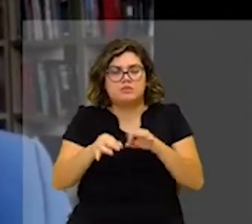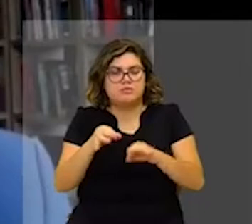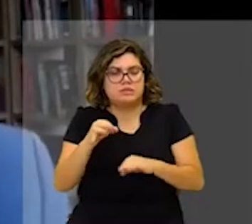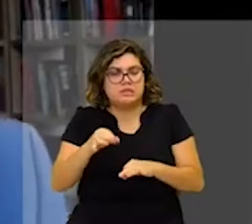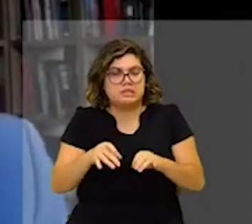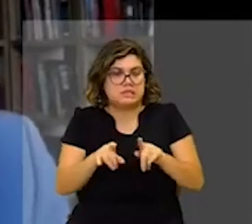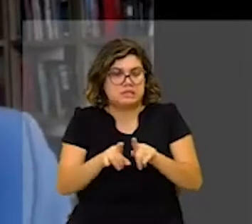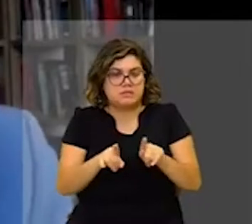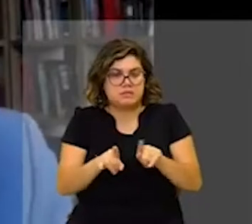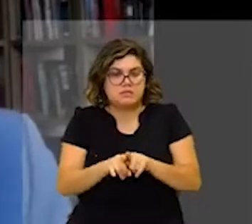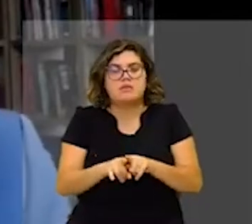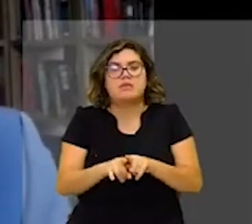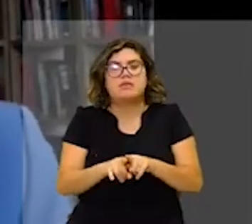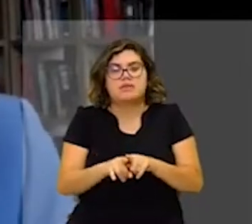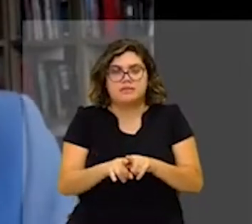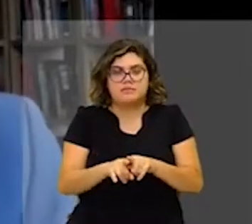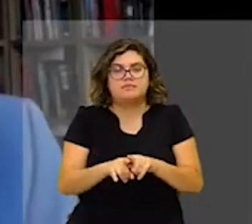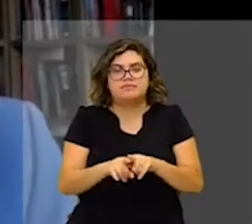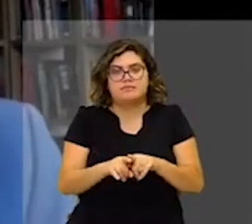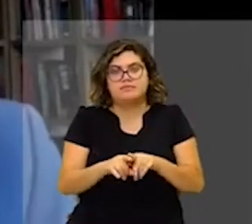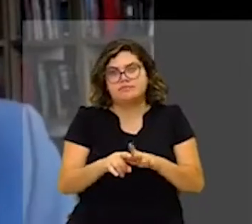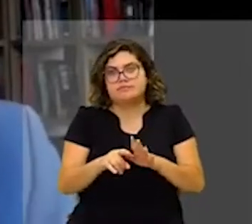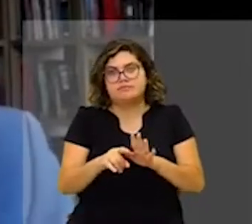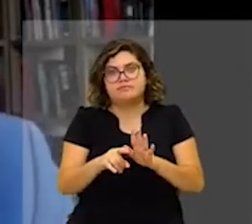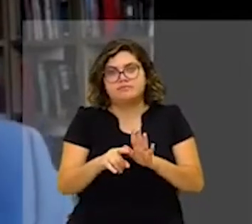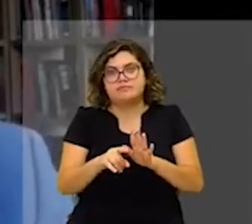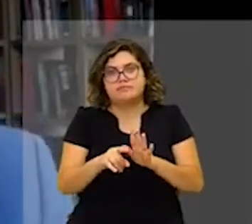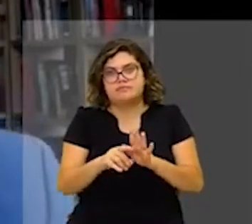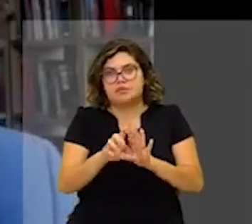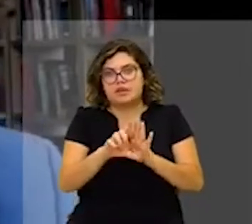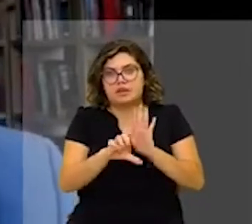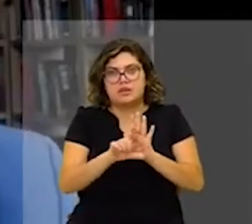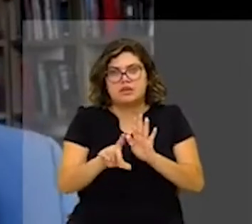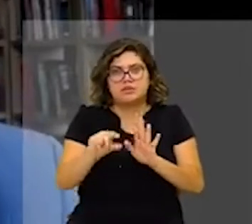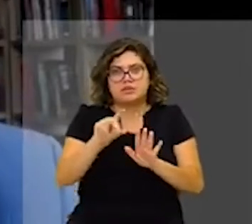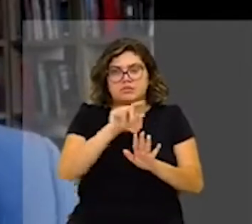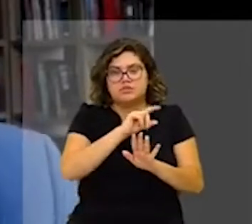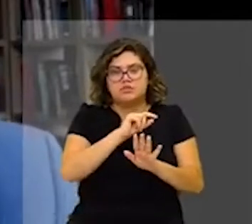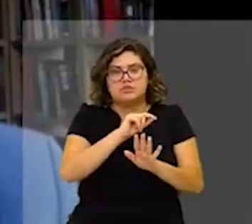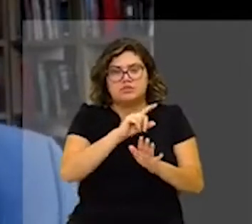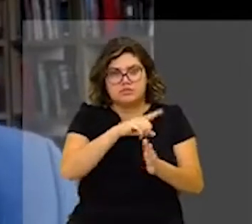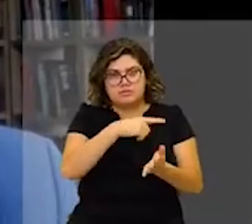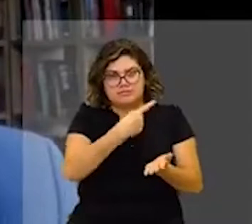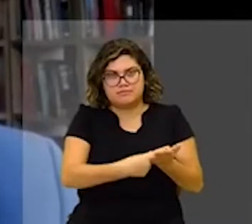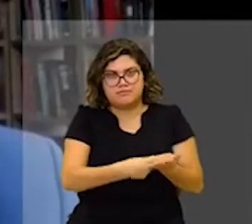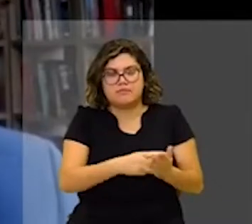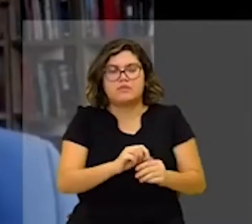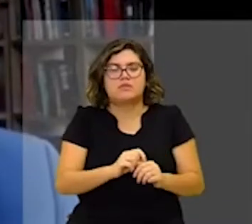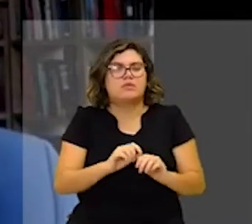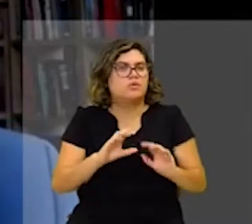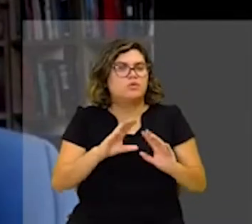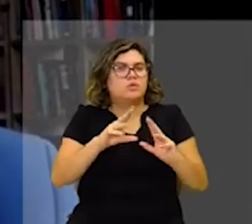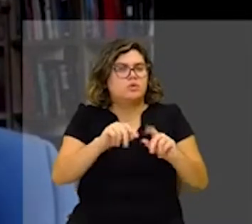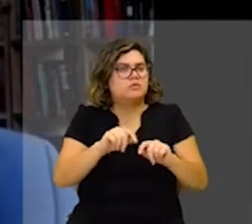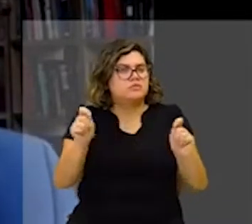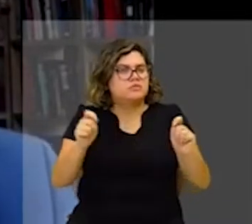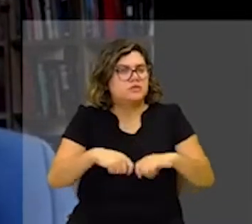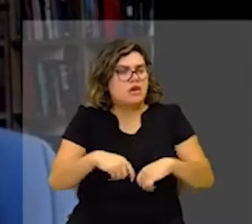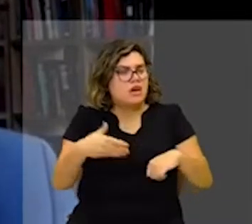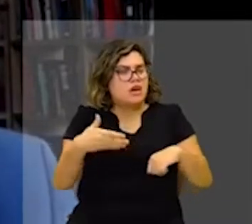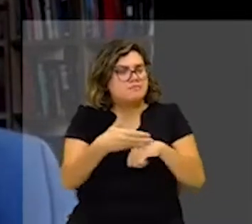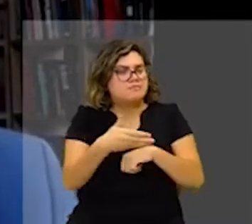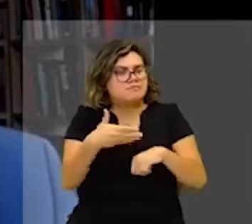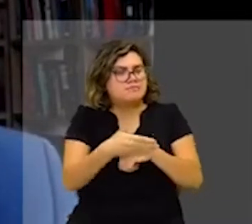antiga estabelecer quando todas puderem acessar o material de nós produzimos que será posteriormente